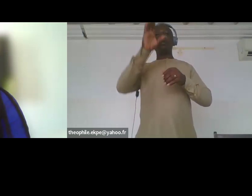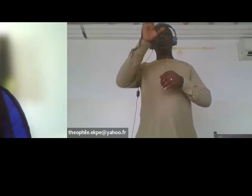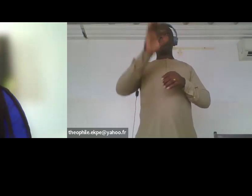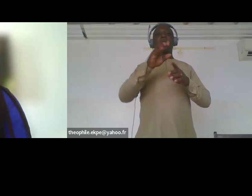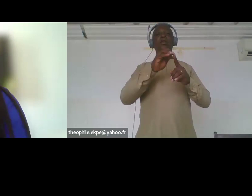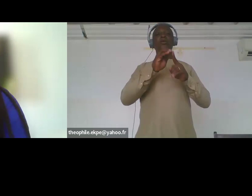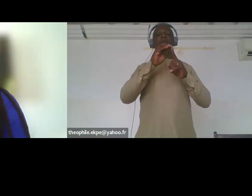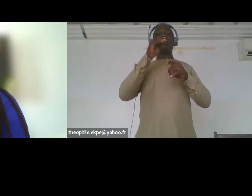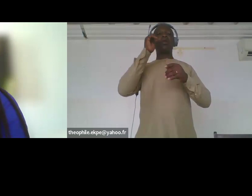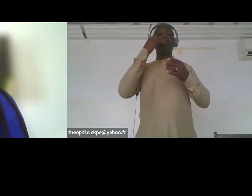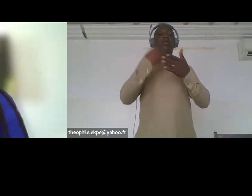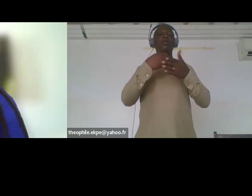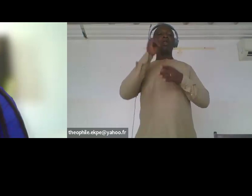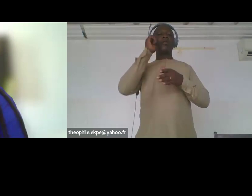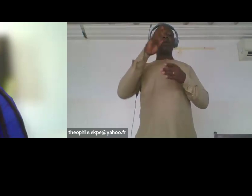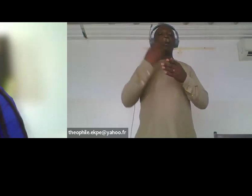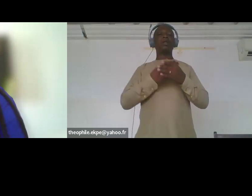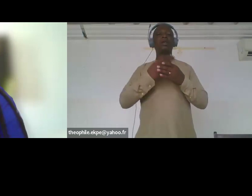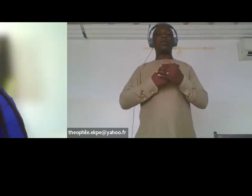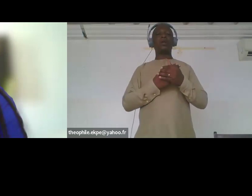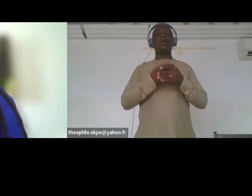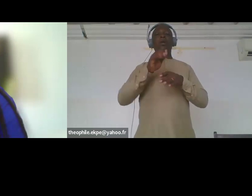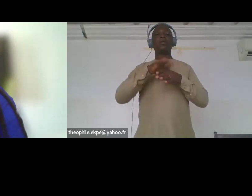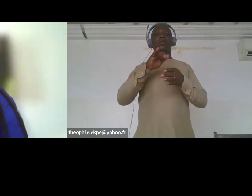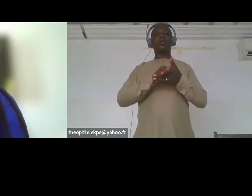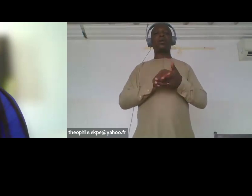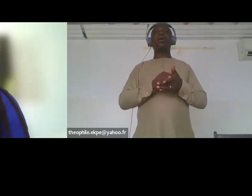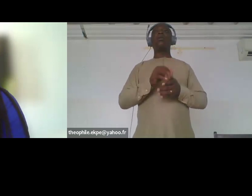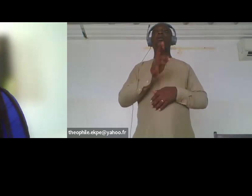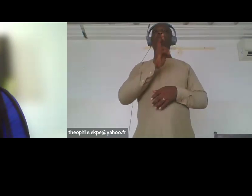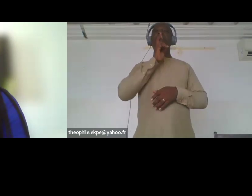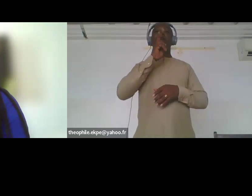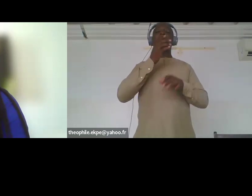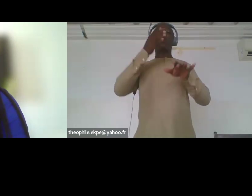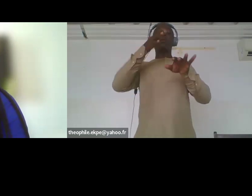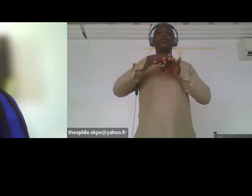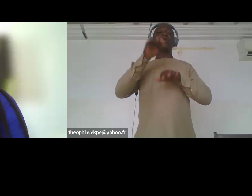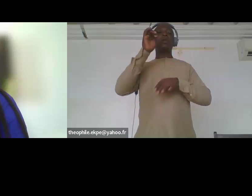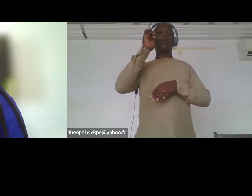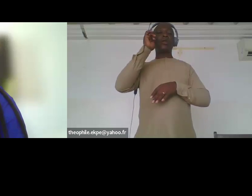handicapées en effet pour de réelle inclusion des femmes handicapées sans